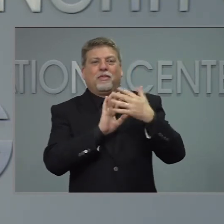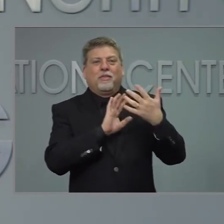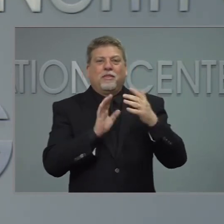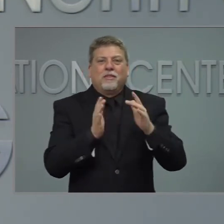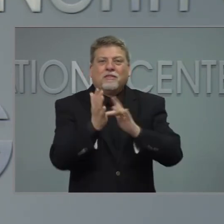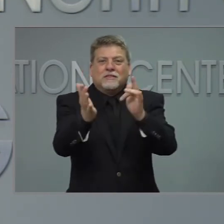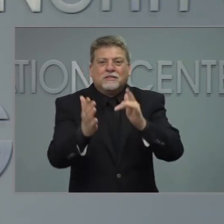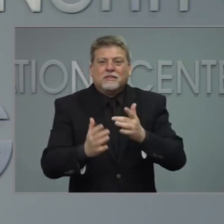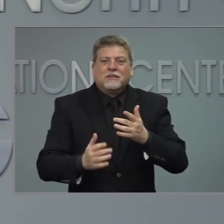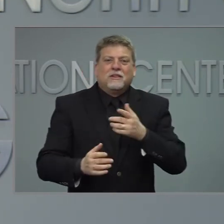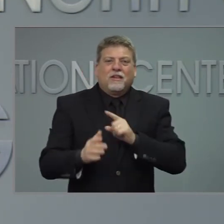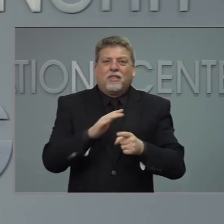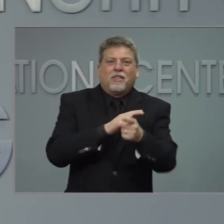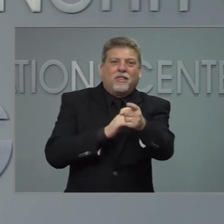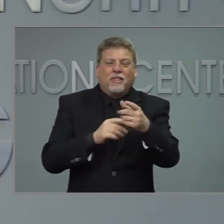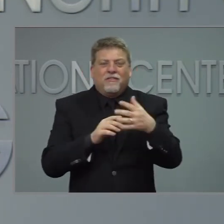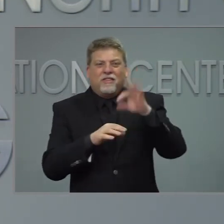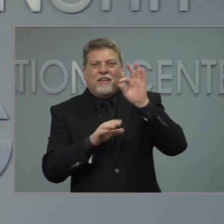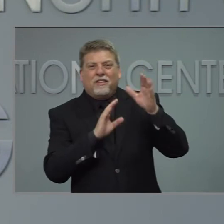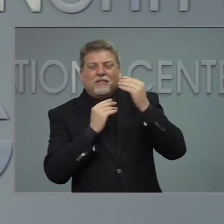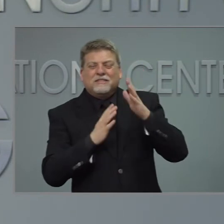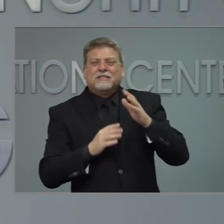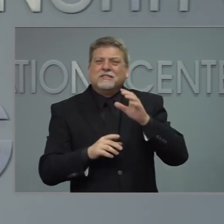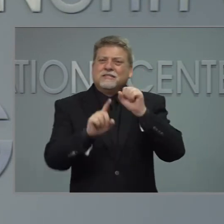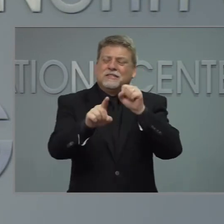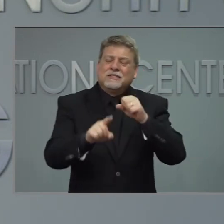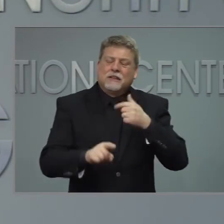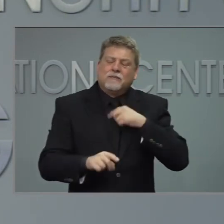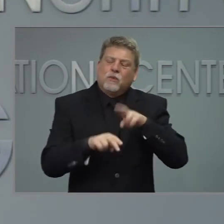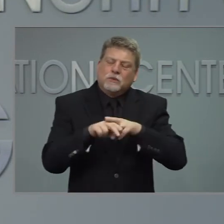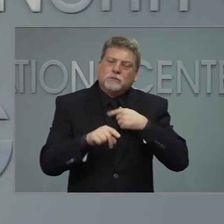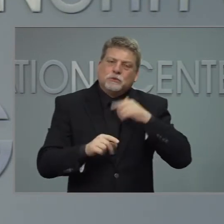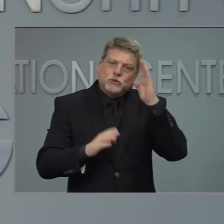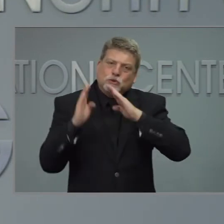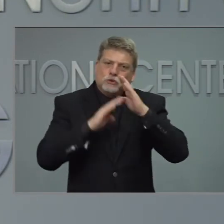para impedir que los niños pueden caer de víctimas.